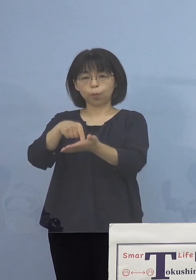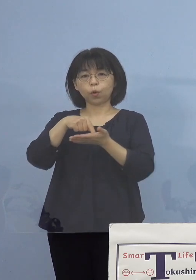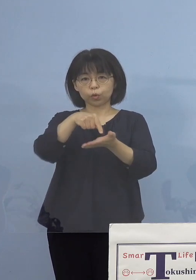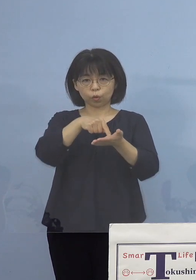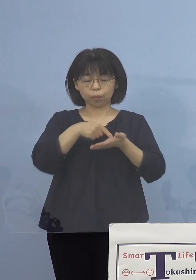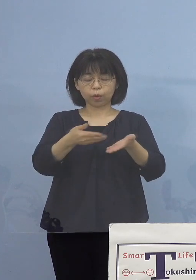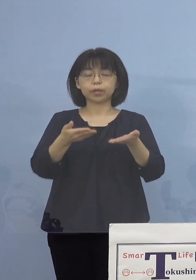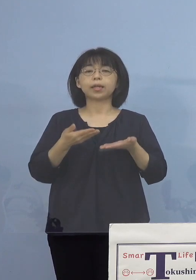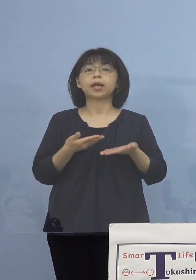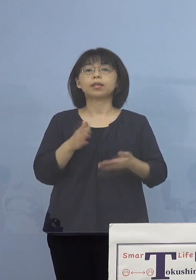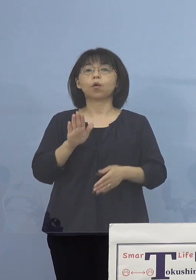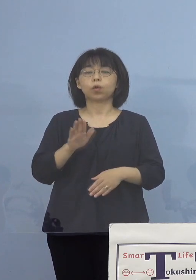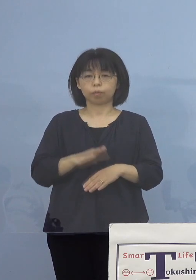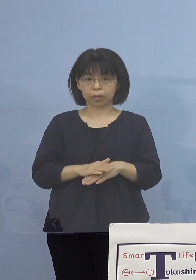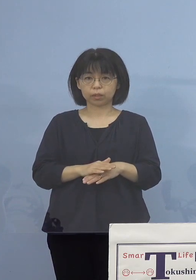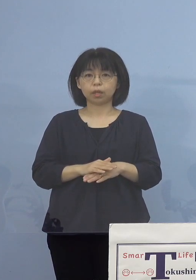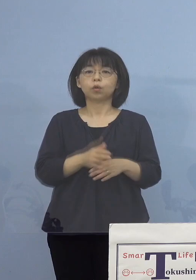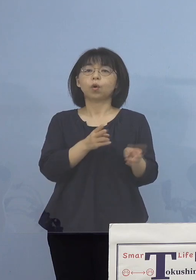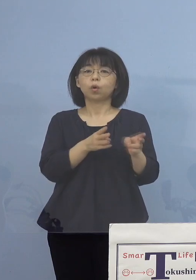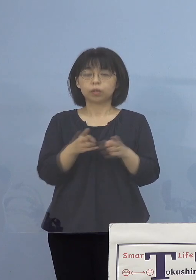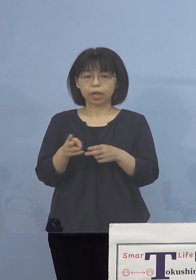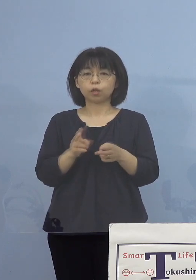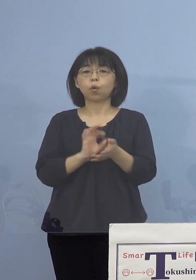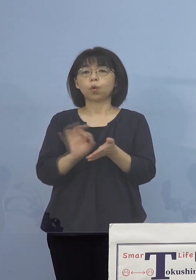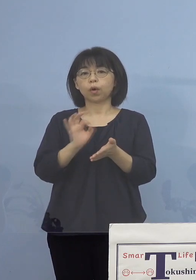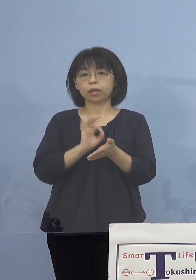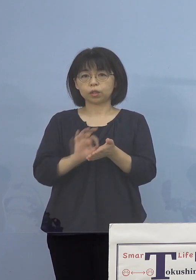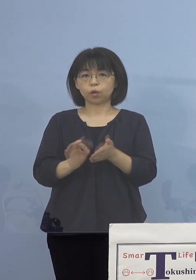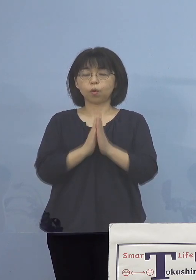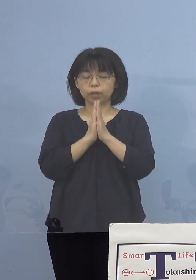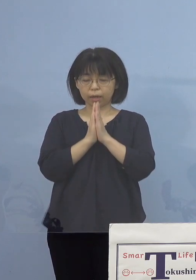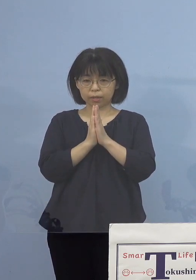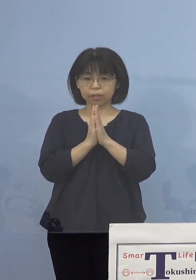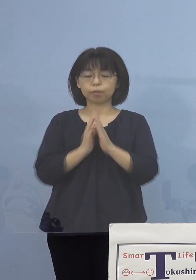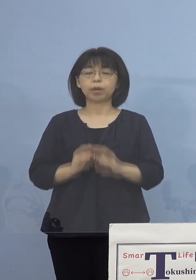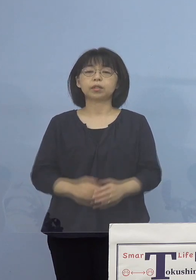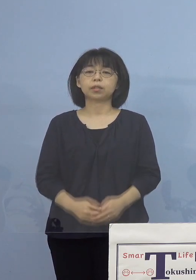是非とも、これらの制度活用を よろしくお願いいたします